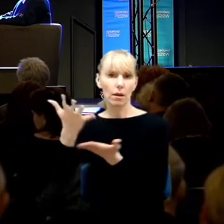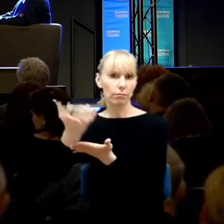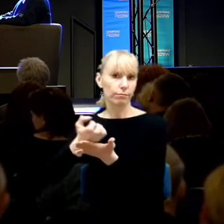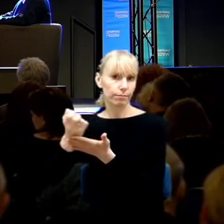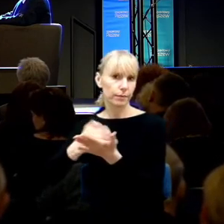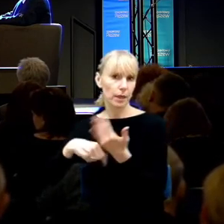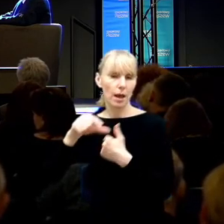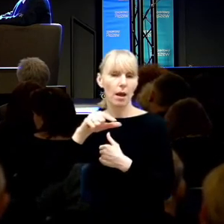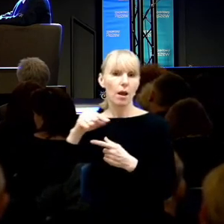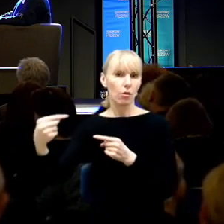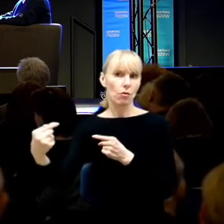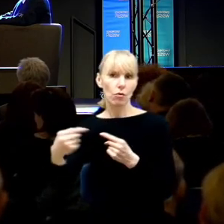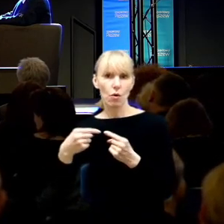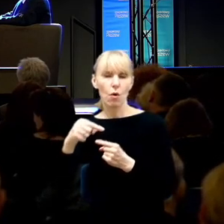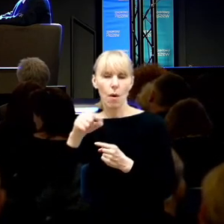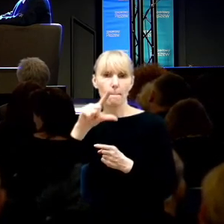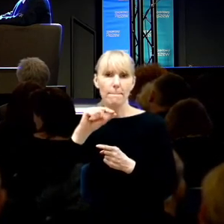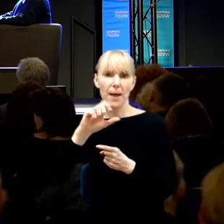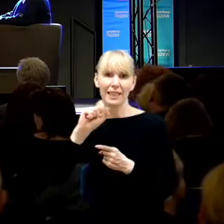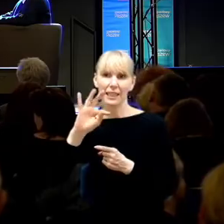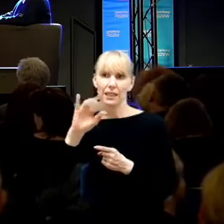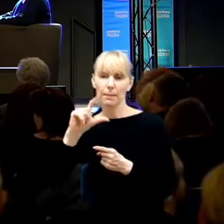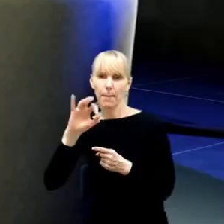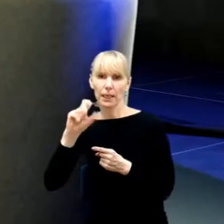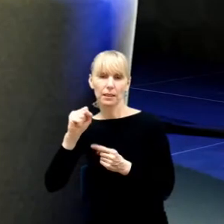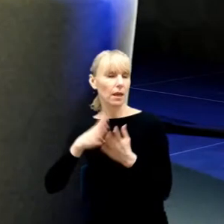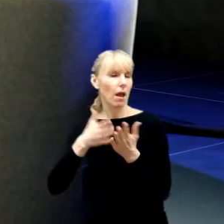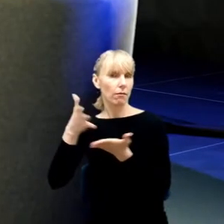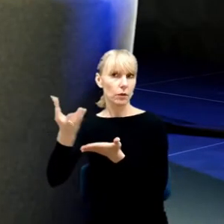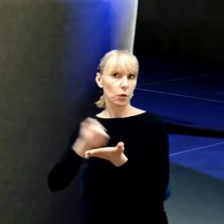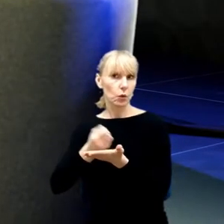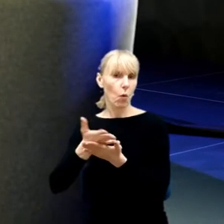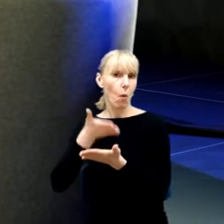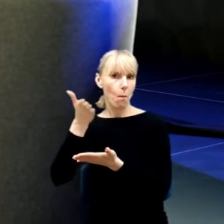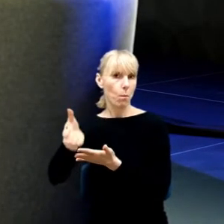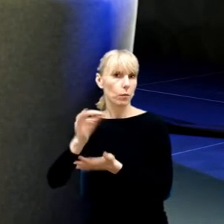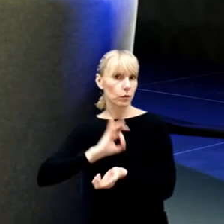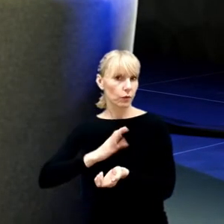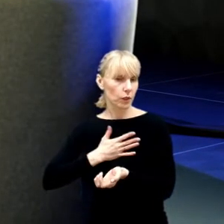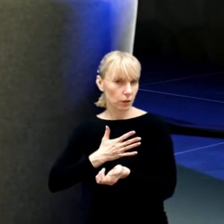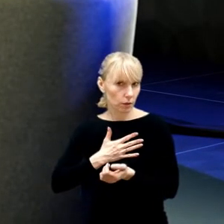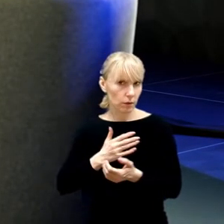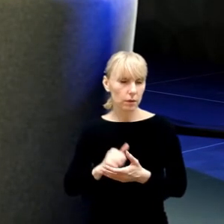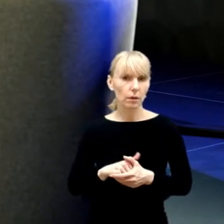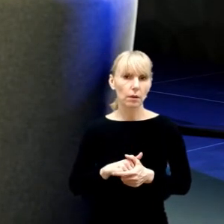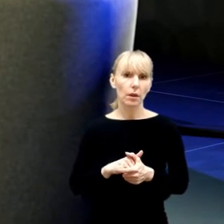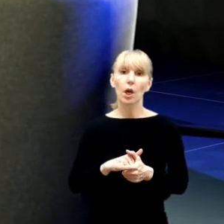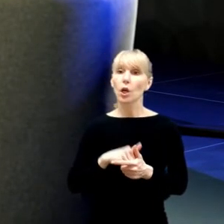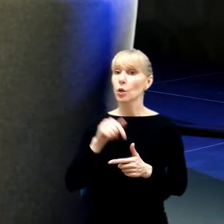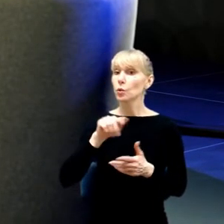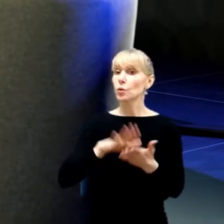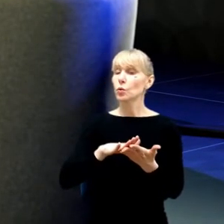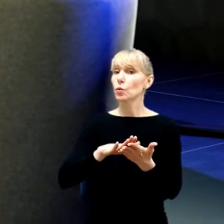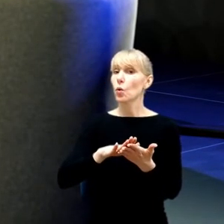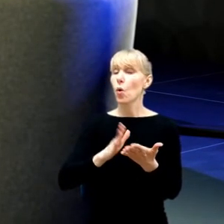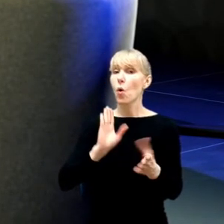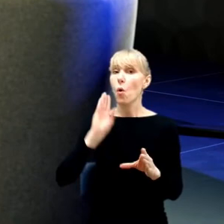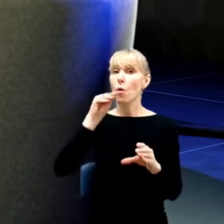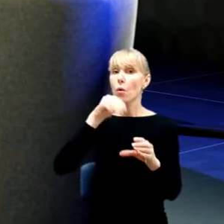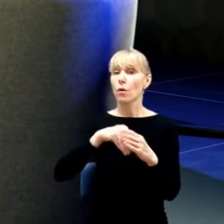ale to pokazuje taką skalę, że tu w tym mieście zostało zainwestowane 45 mil zł z czego raptem,